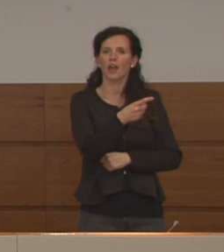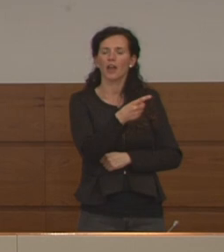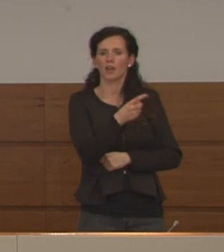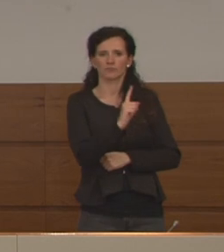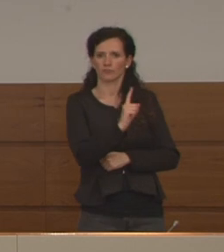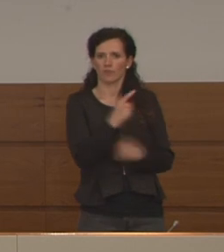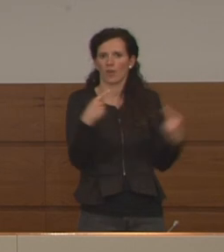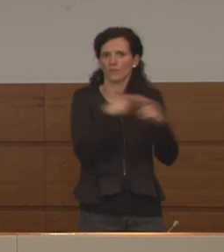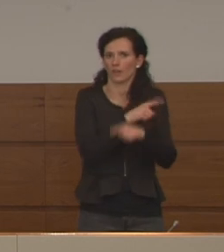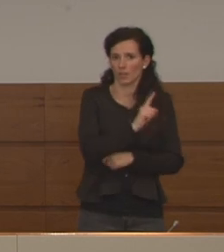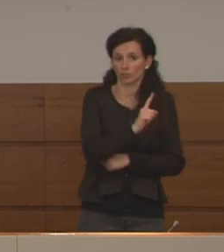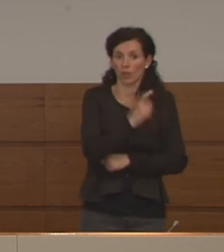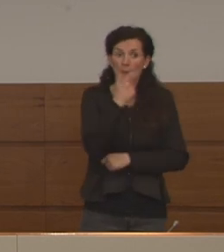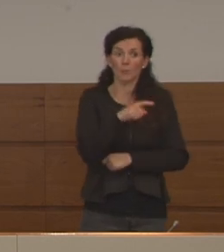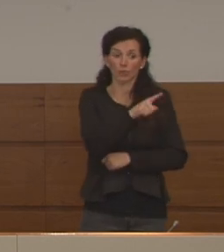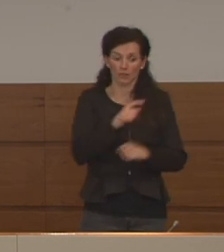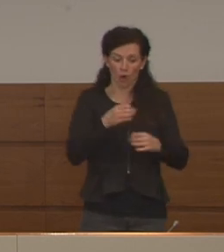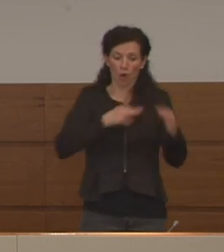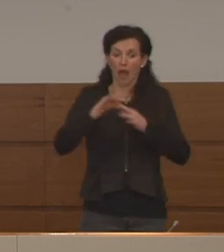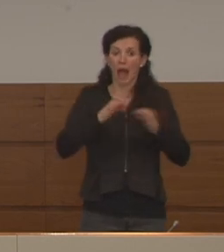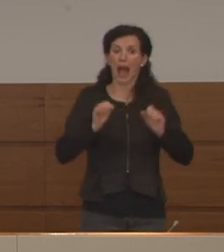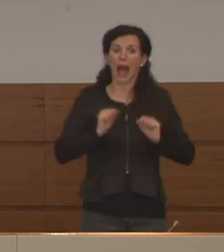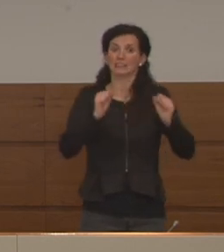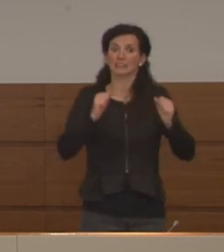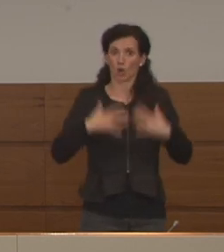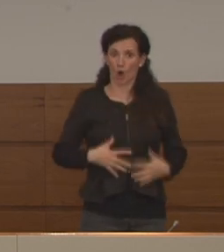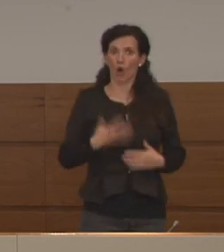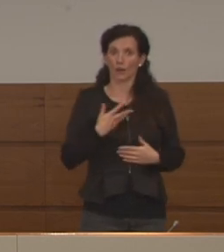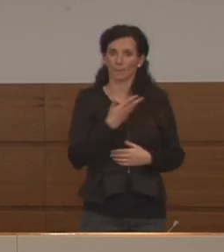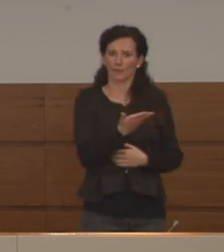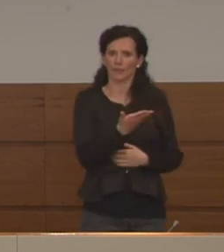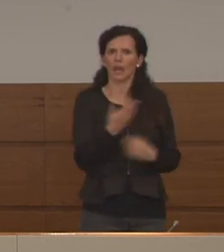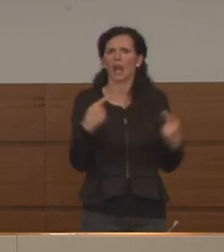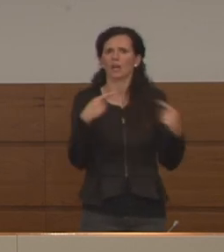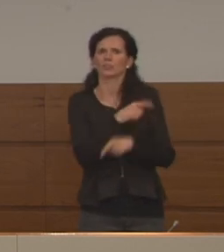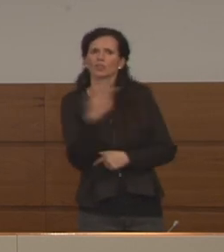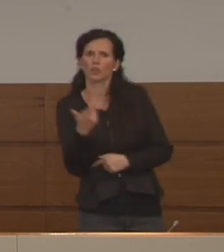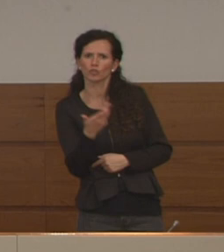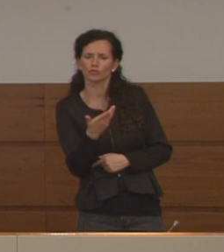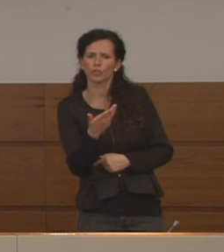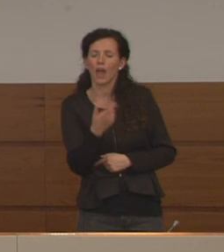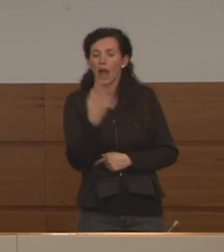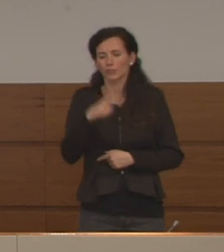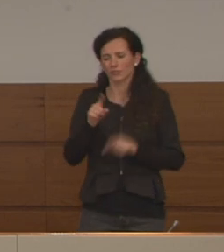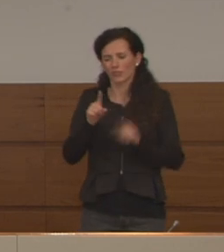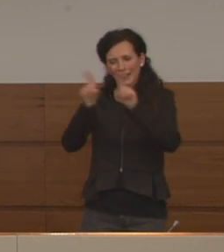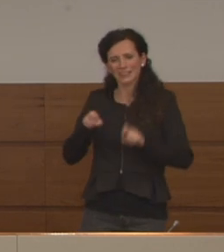protettivi quando invece non lo sono. Quindi le caratteristiche del test che verrà adottato devono rispondere a questi